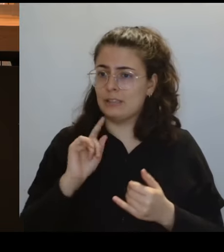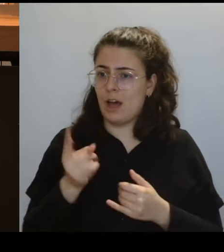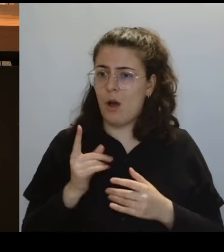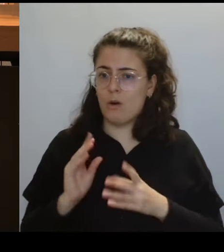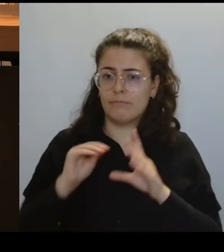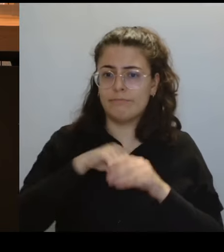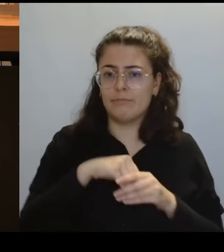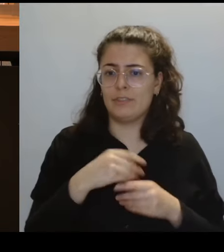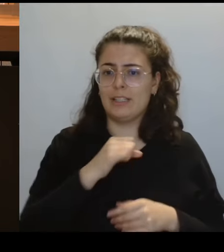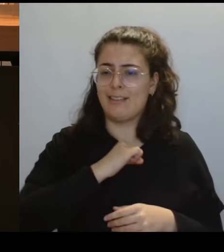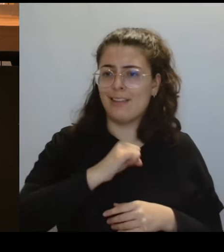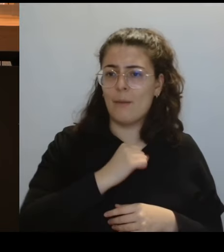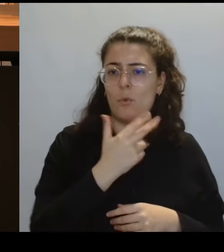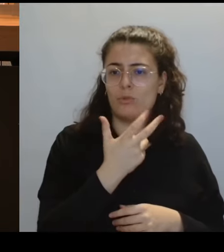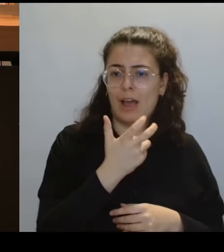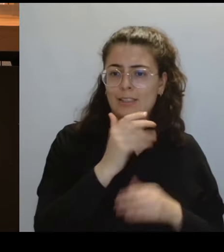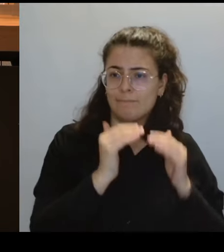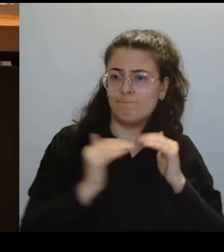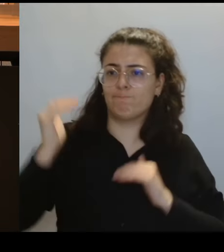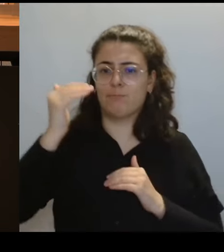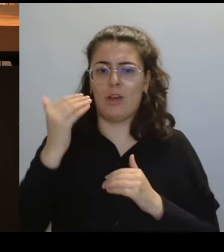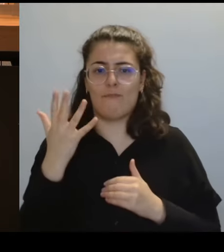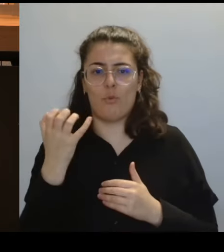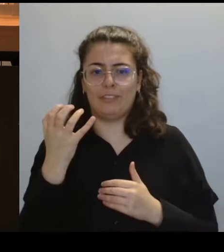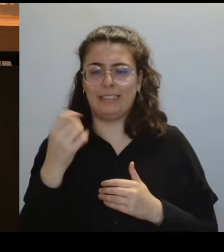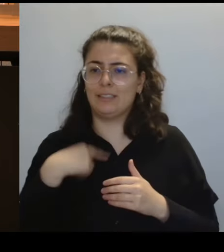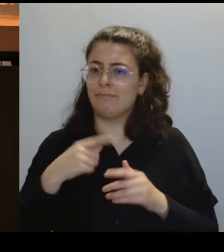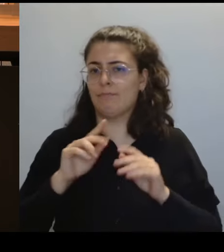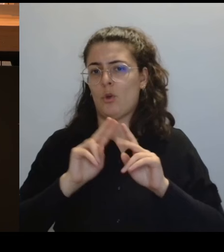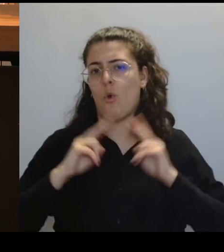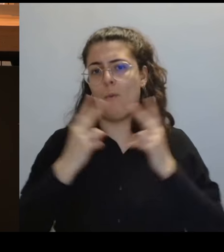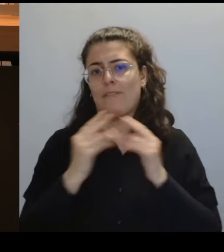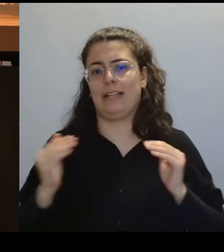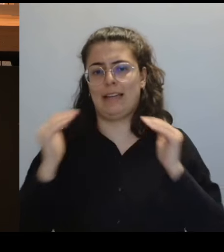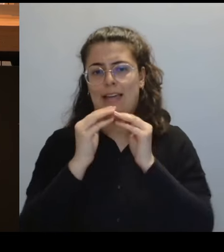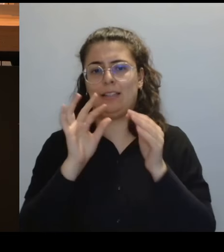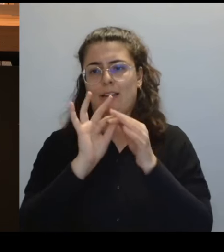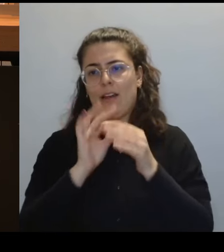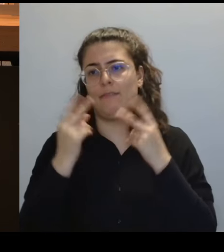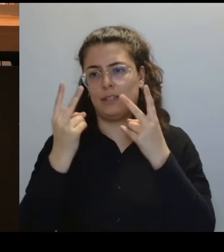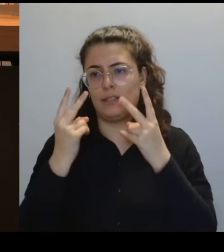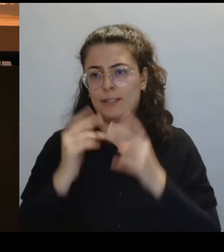ist eine Frage der Umweltgerechtigkeit. Und am Ende des Tages freuen wir uns alle gemeinsam schon auf den